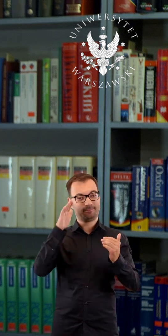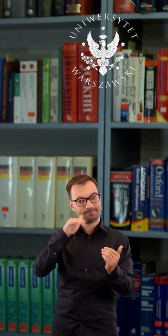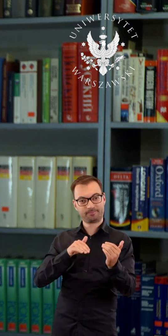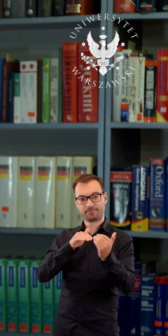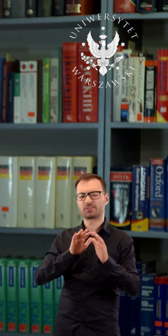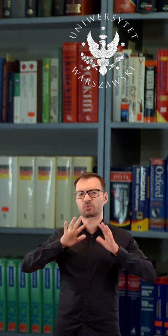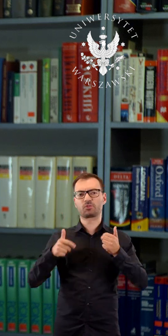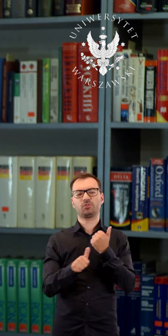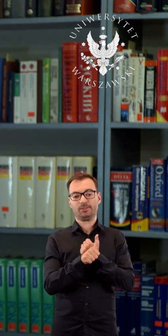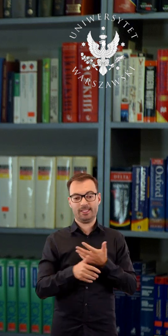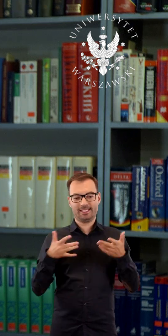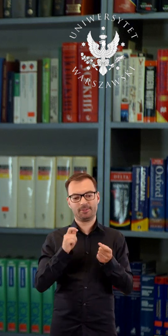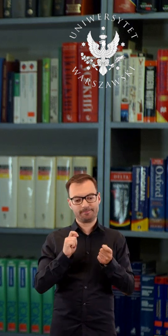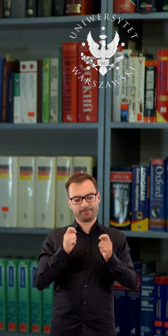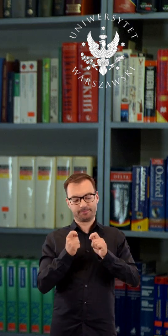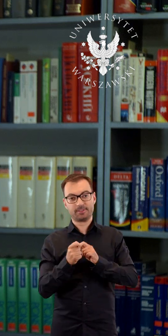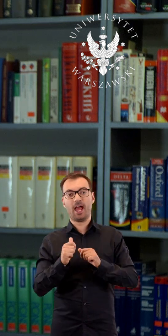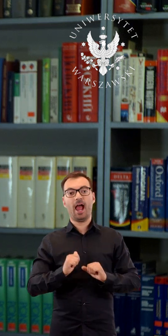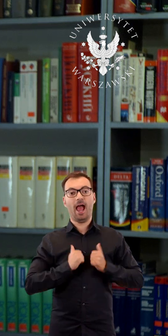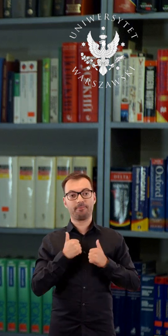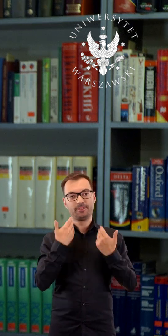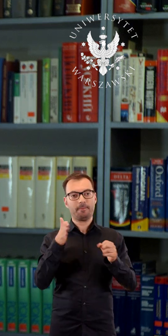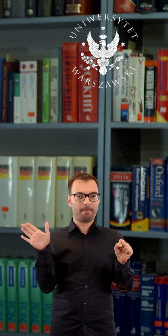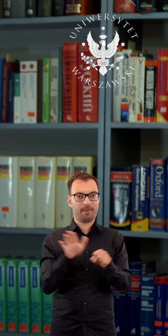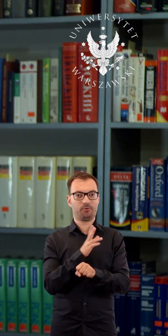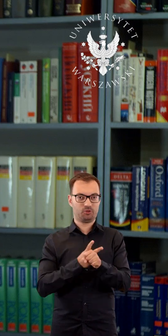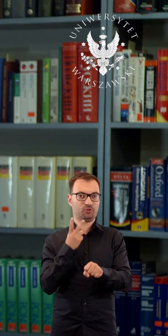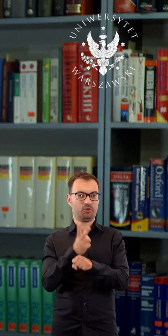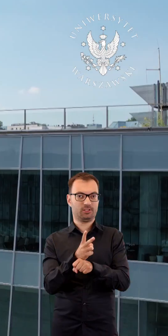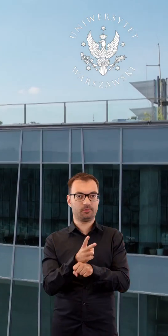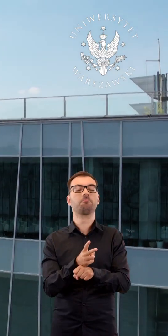czyli wprowadzenia takich zmian, które zapewnią im warunki do pełnego uczestnictwa w egzaminie,